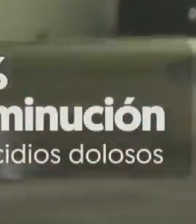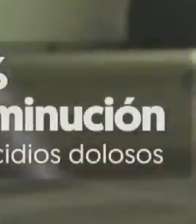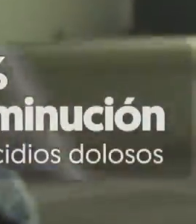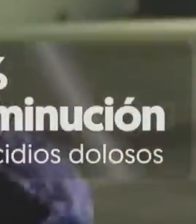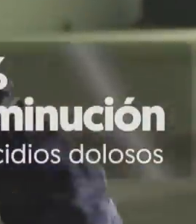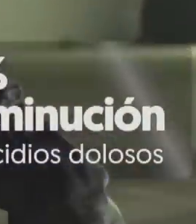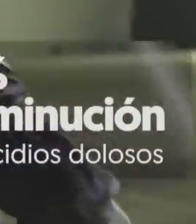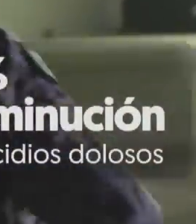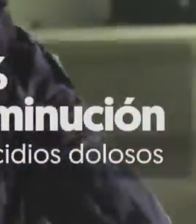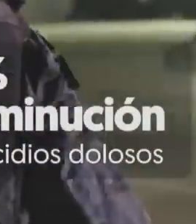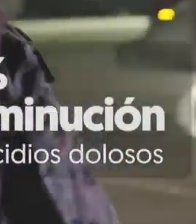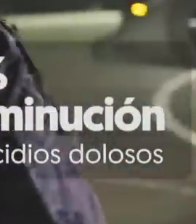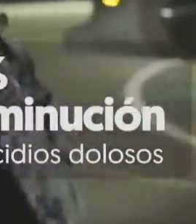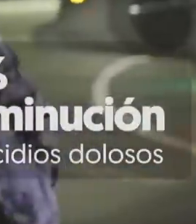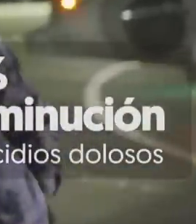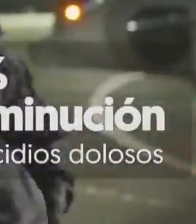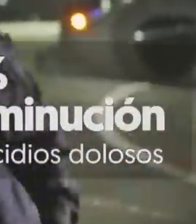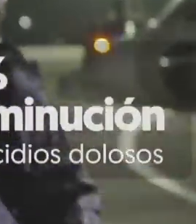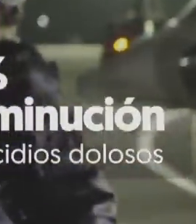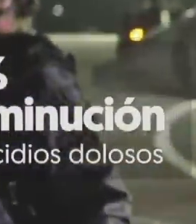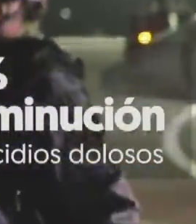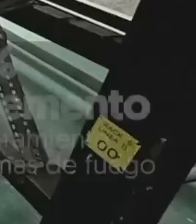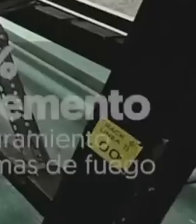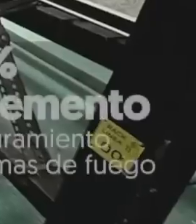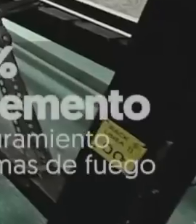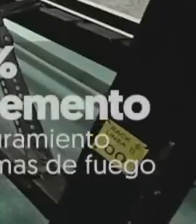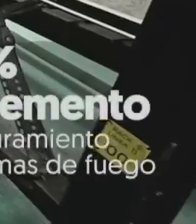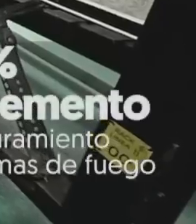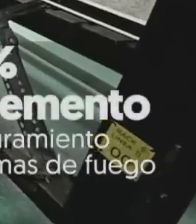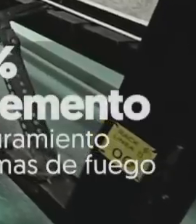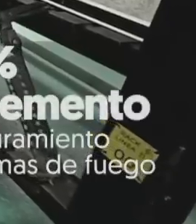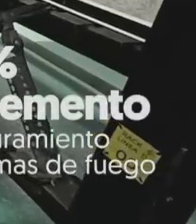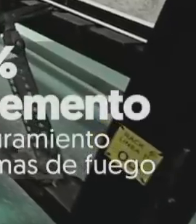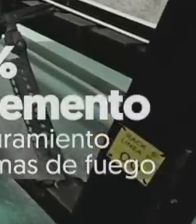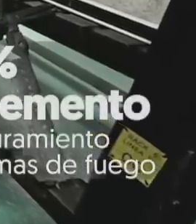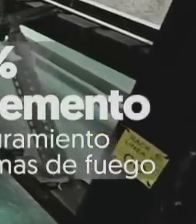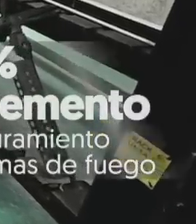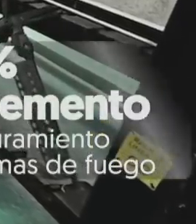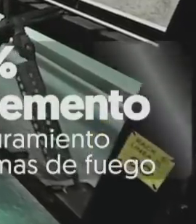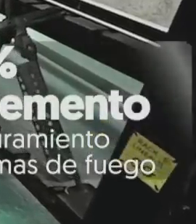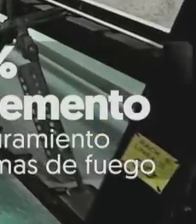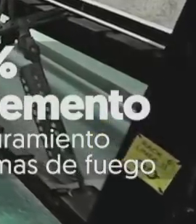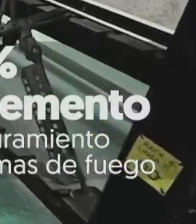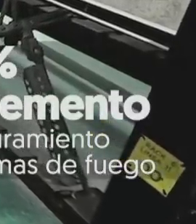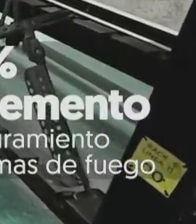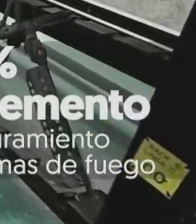de homicidios dolosos a nivel nacional el incremento del 34 en el aseguramiento de